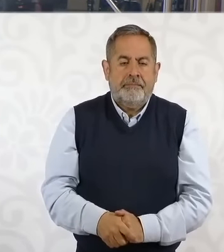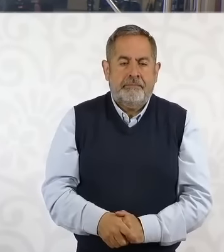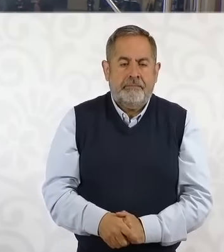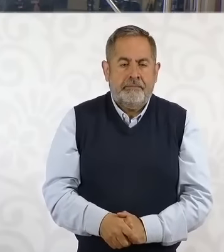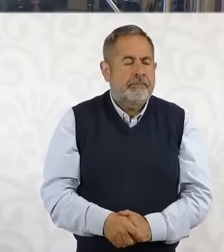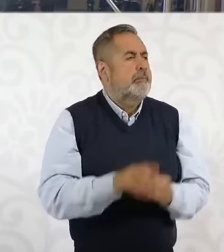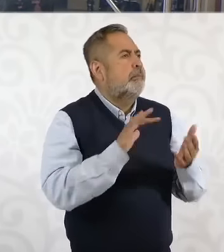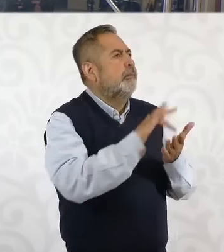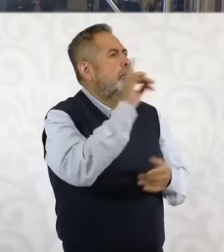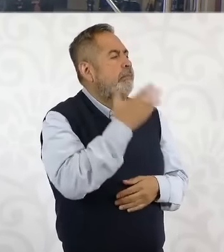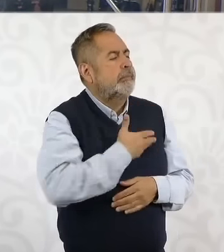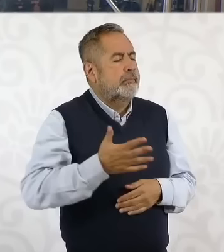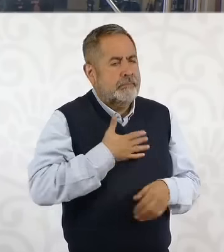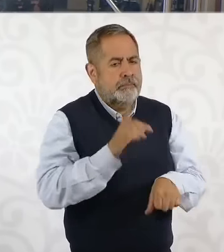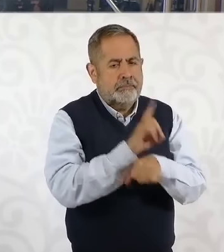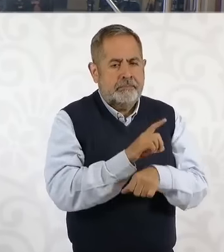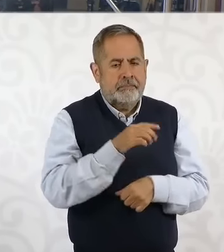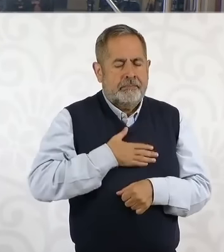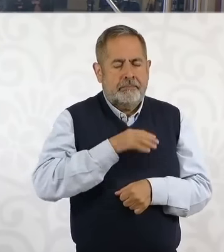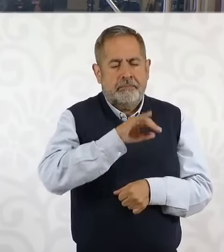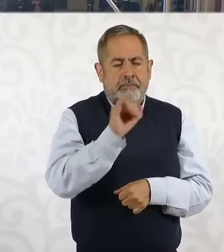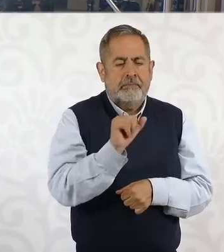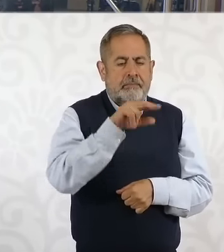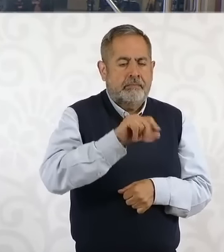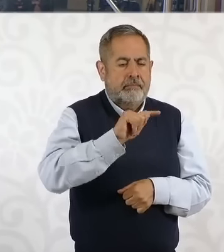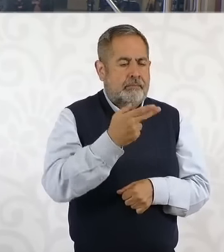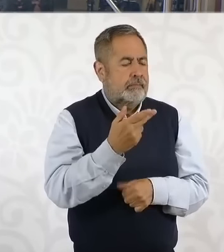Muchas gracias presidenta. Buenos días. Yaaré de revista Fortuna. Presidenta,